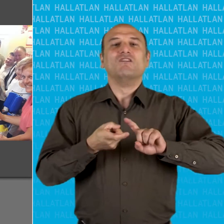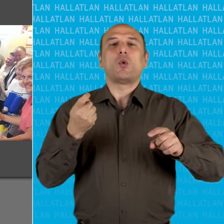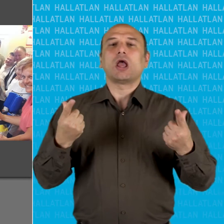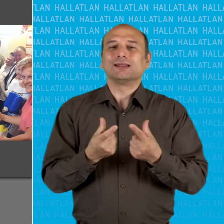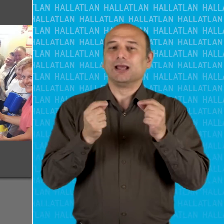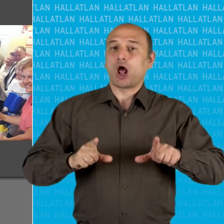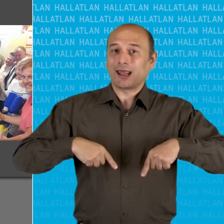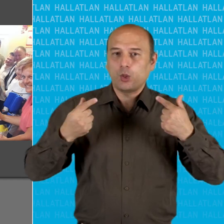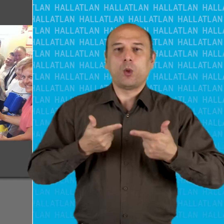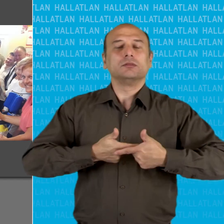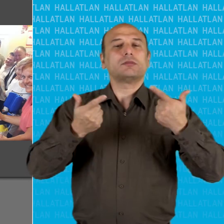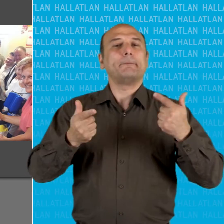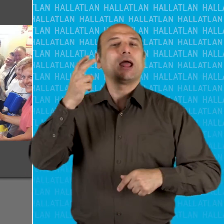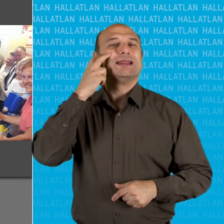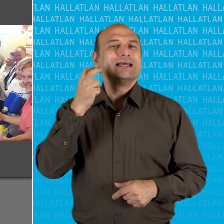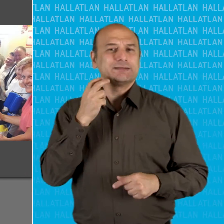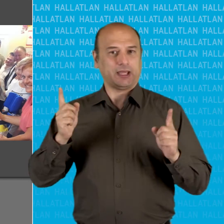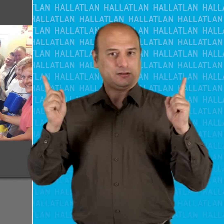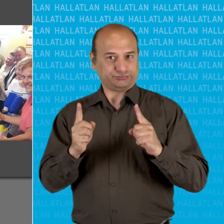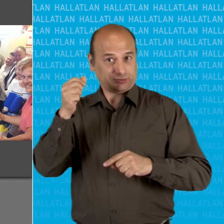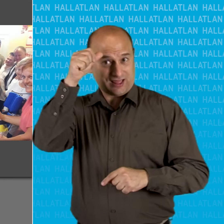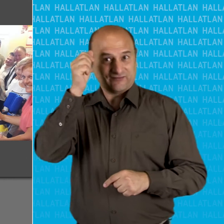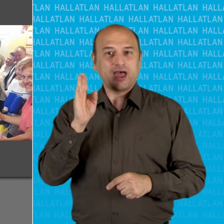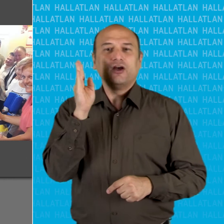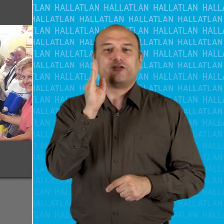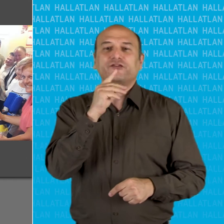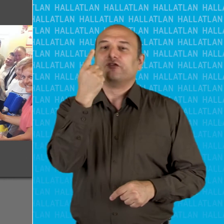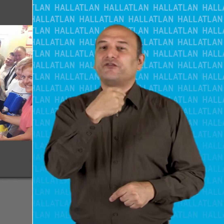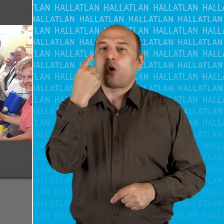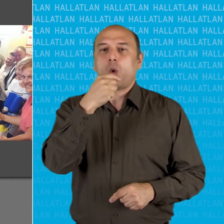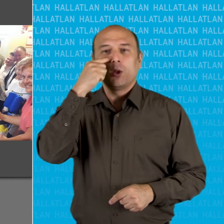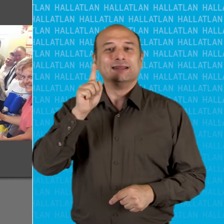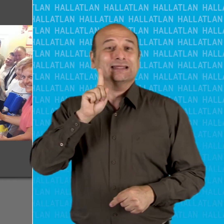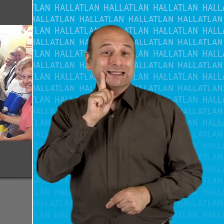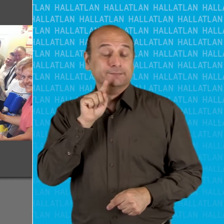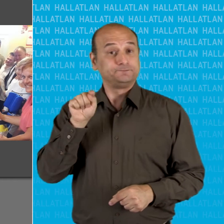Fogyatékkal Élők Nappali Intézménye (FONI),